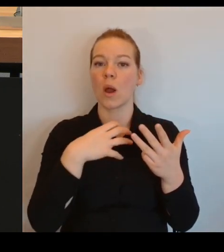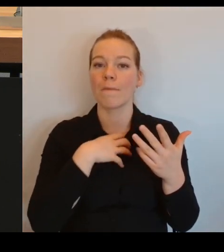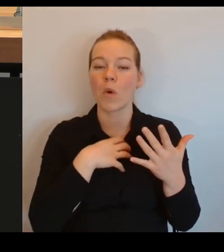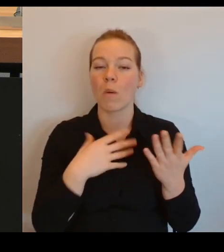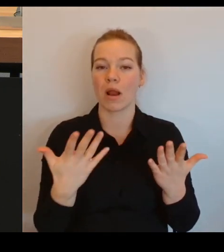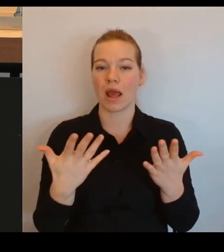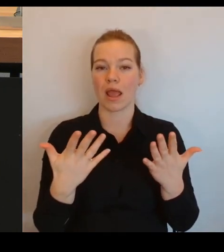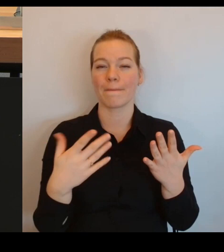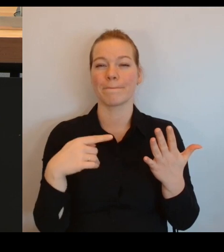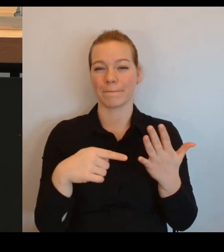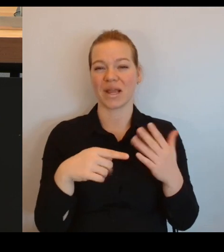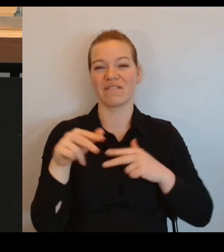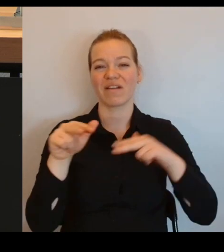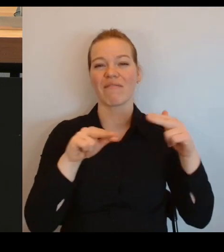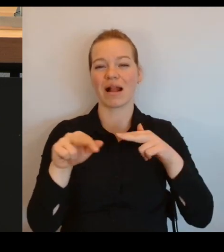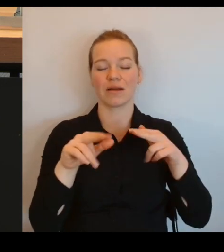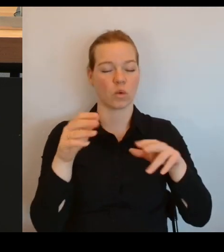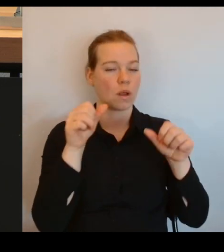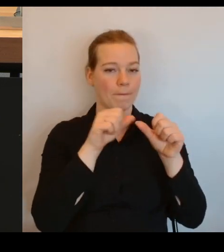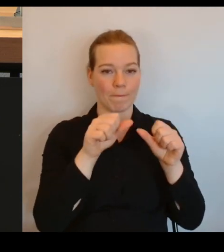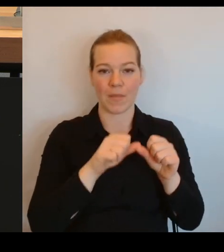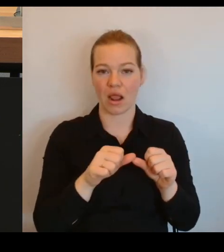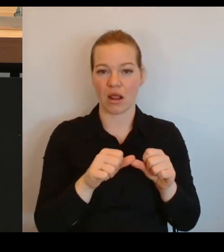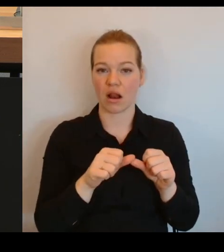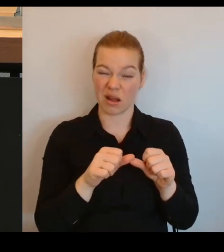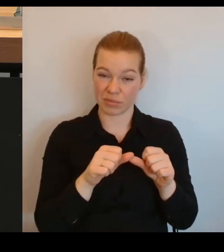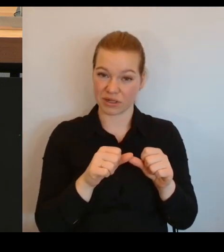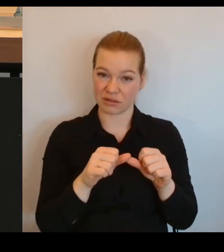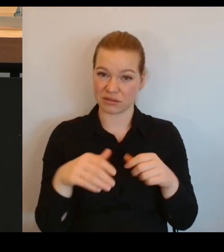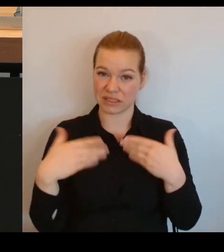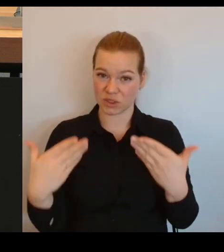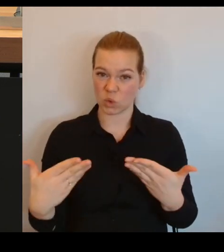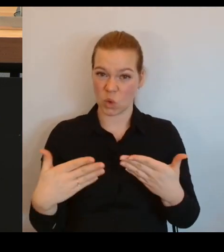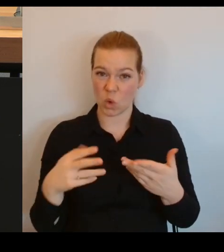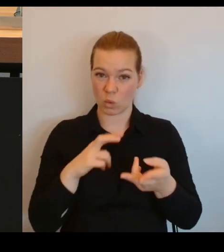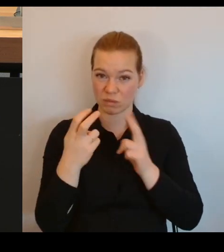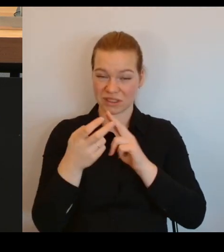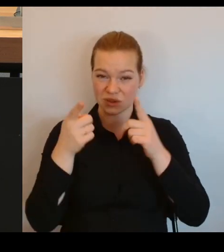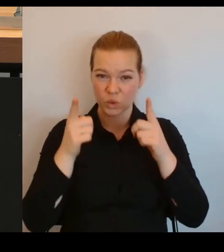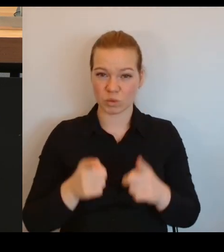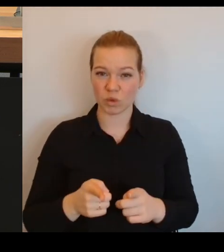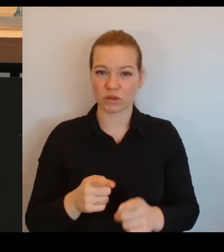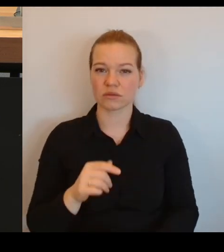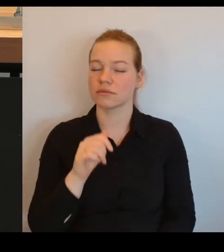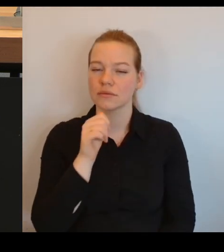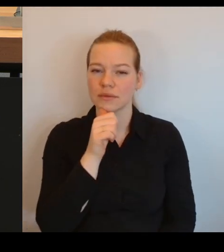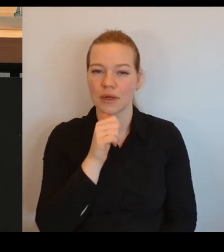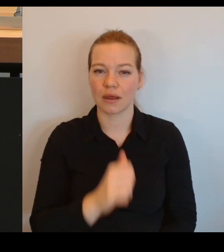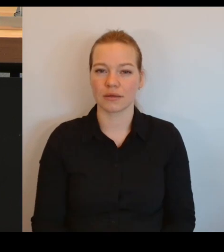Der Rechnungshof gewährt uns in seinem jährlichen Berichten einen sehr umfangreichen Überblick über die aktuelle Finanzlage Berlins